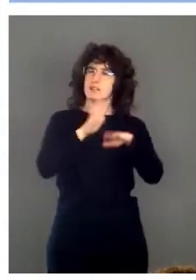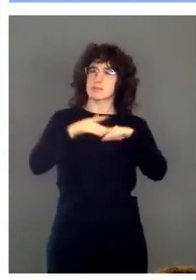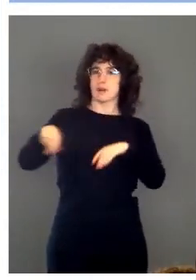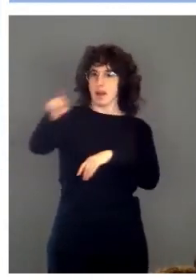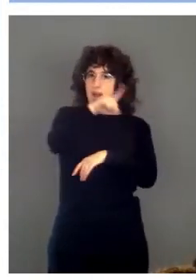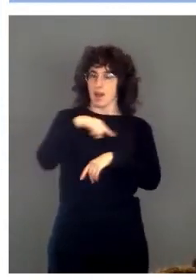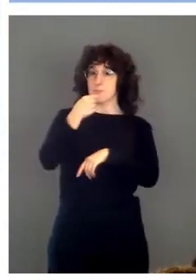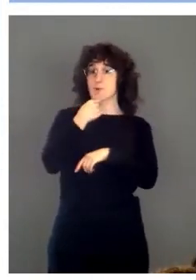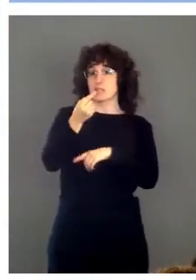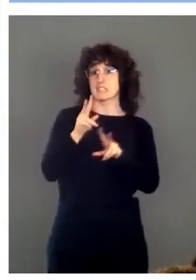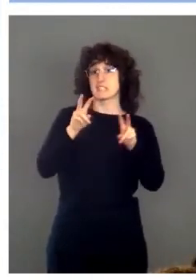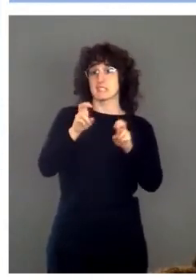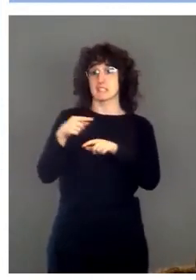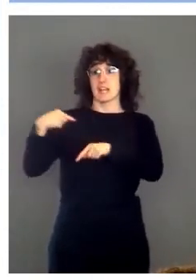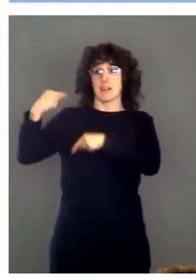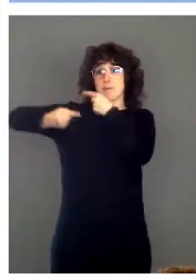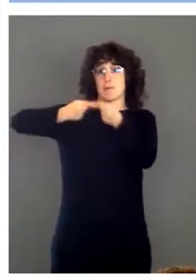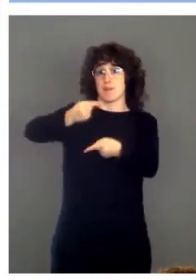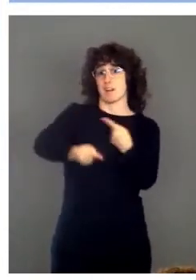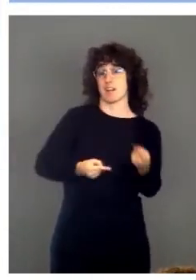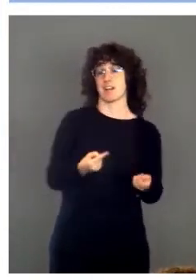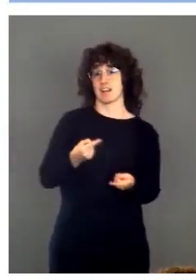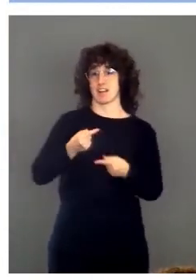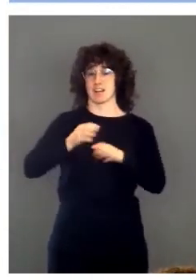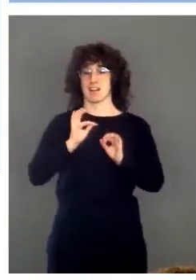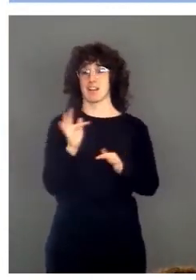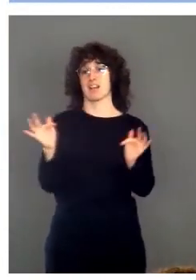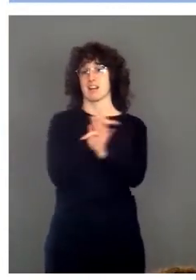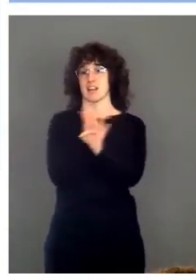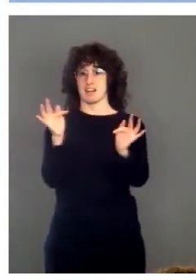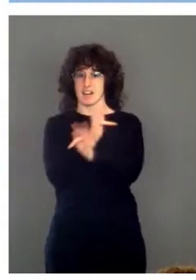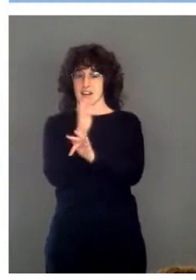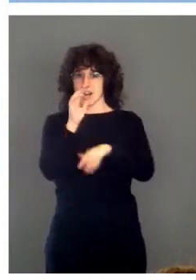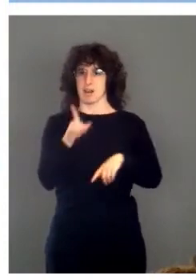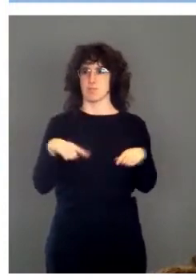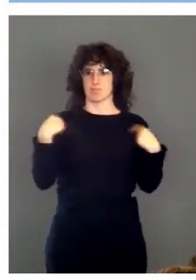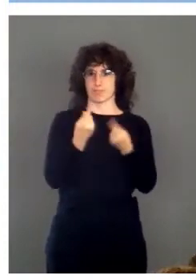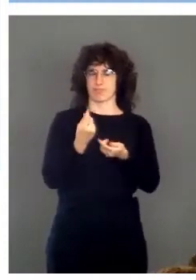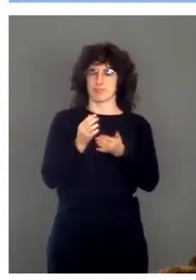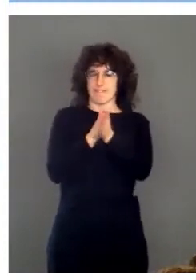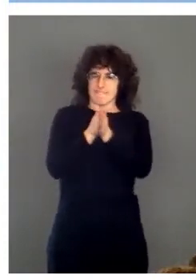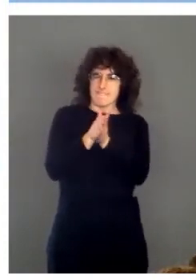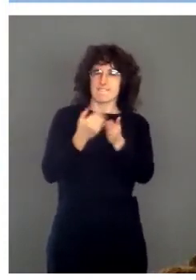El relevo generacional que estamos impulsando desde el departamento desde la dirección Yo aquí creo que es muy importante reconocer